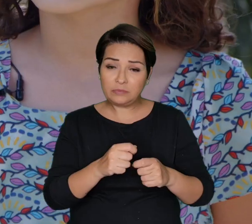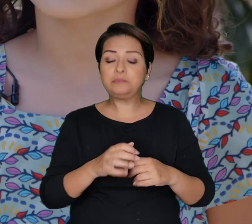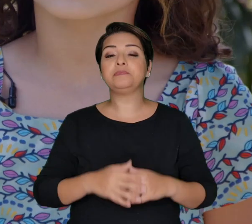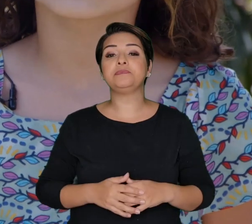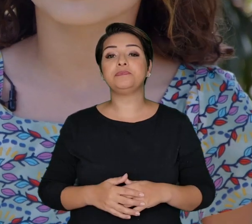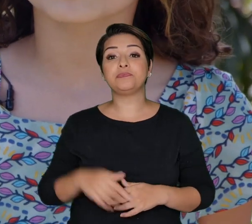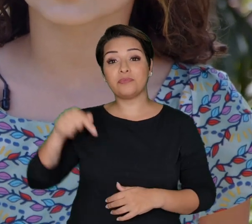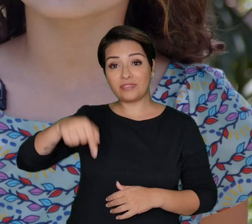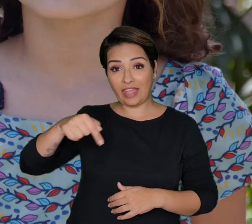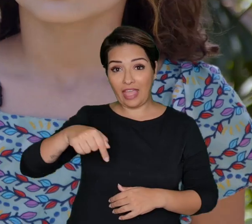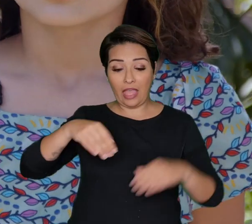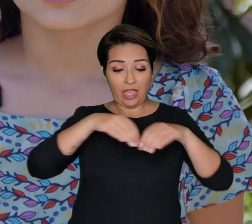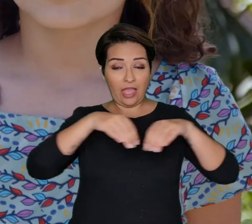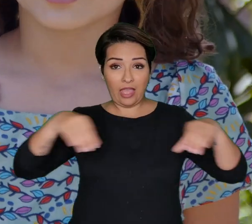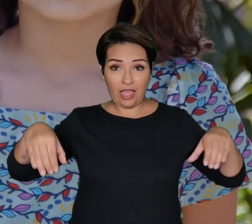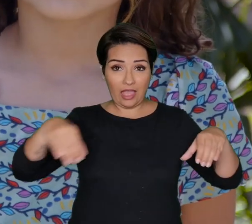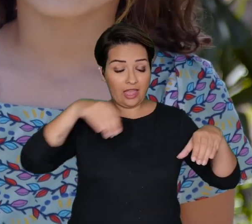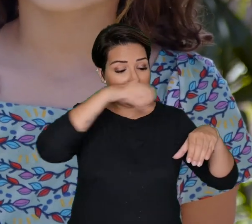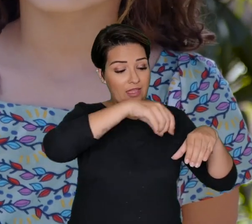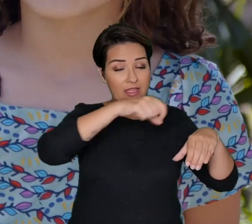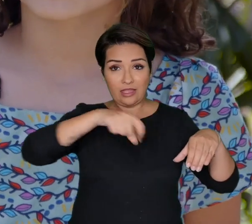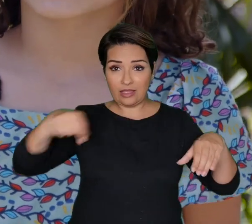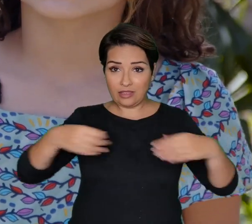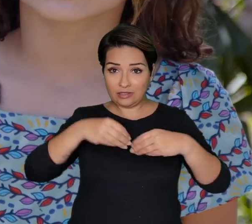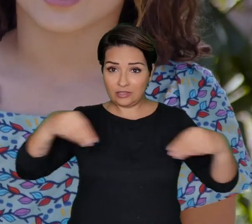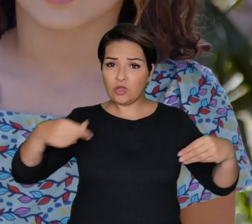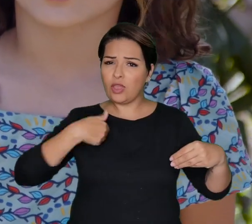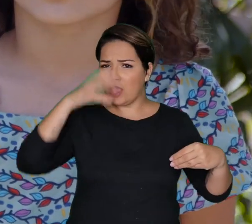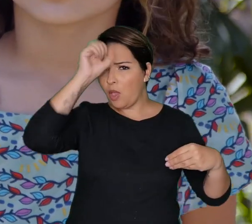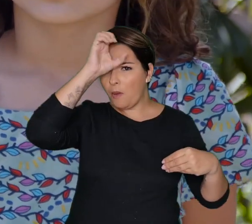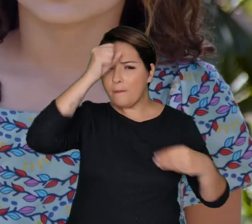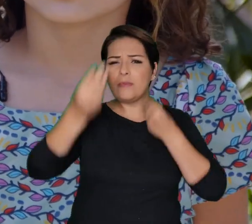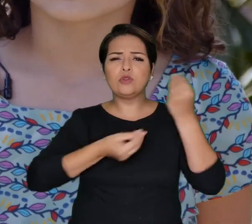Aqui na horta eu aprendo várias coisas sobre plantar,